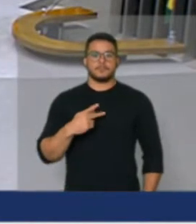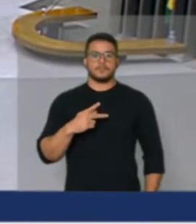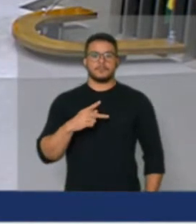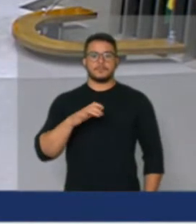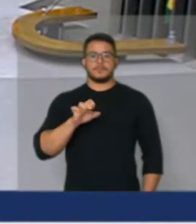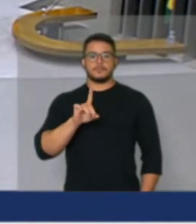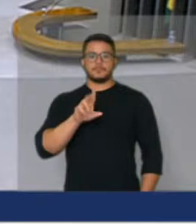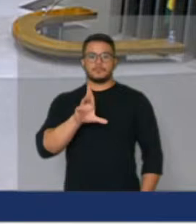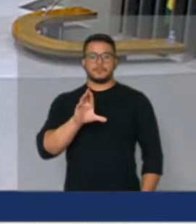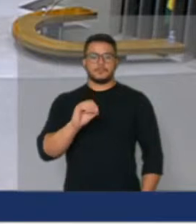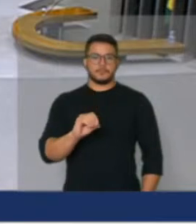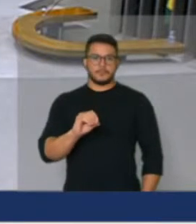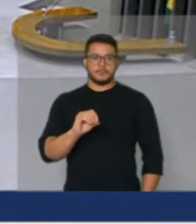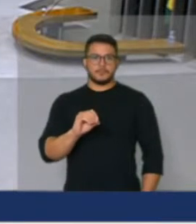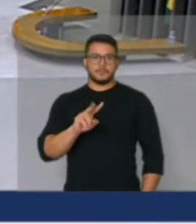ABRIR O MICROFONE, DEPUTADO